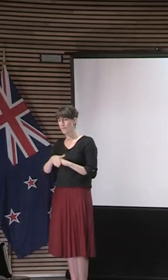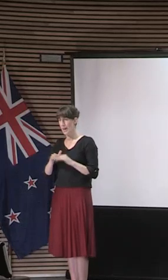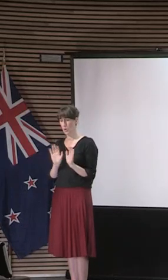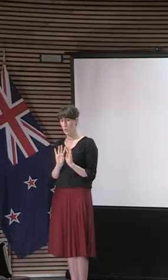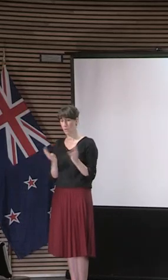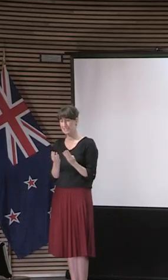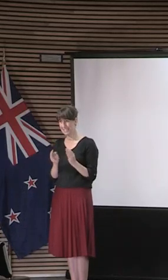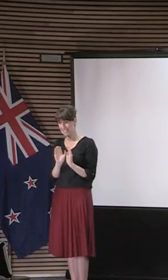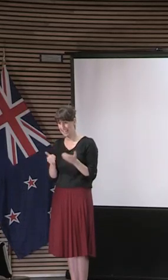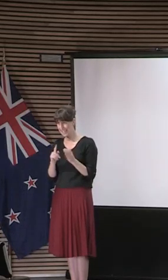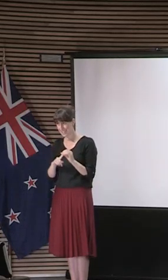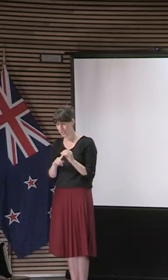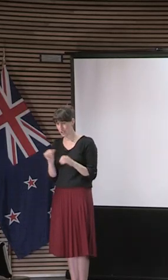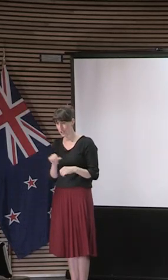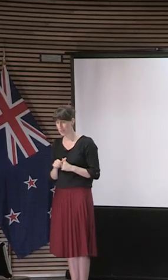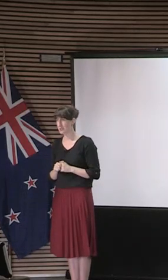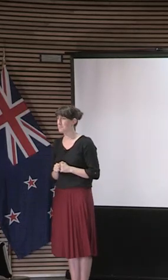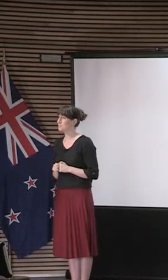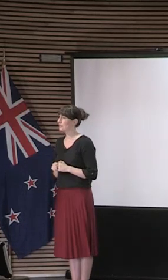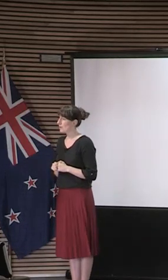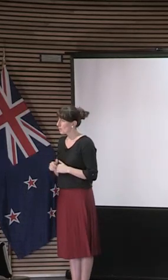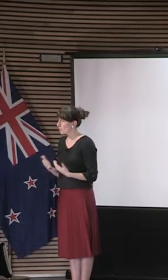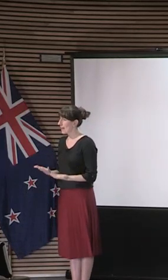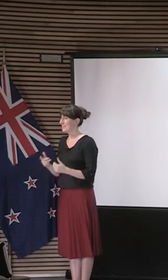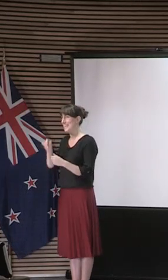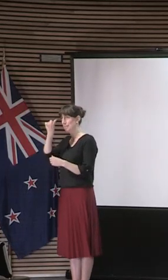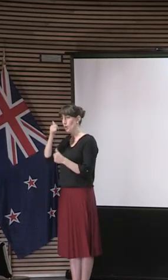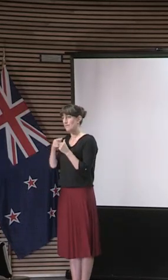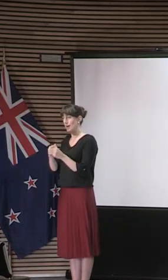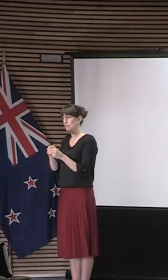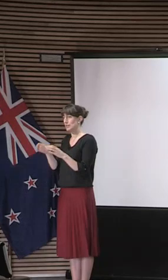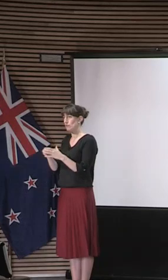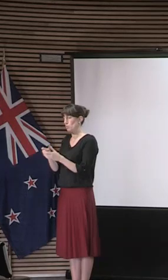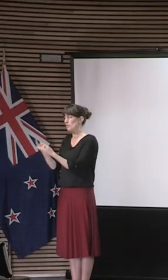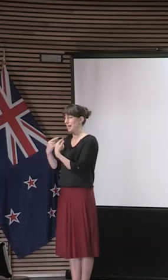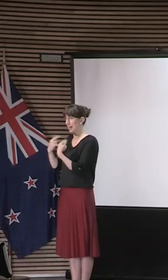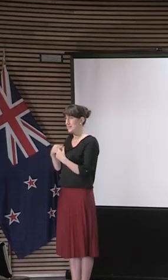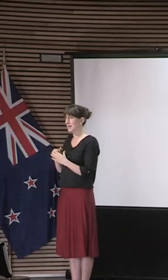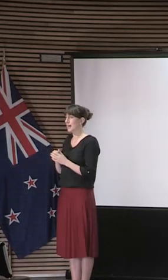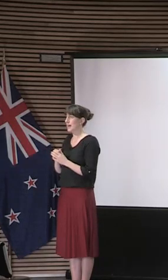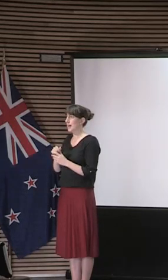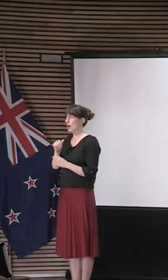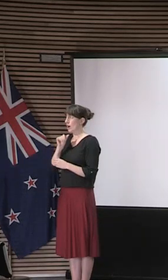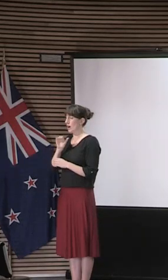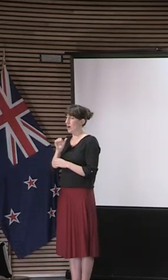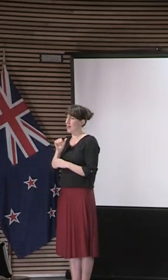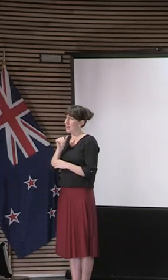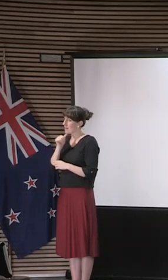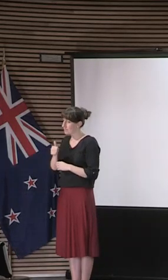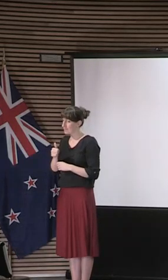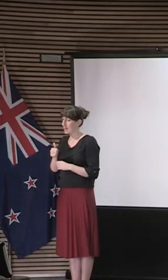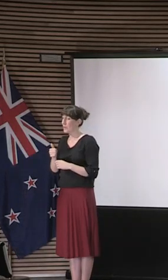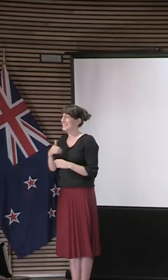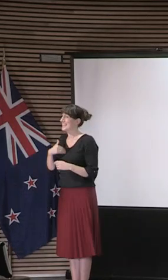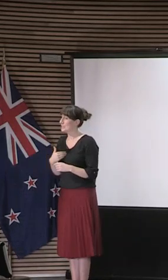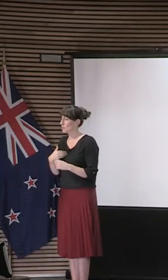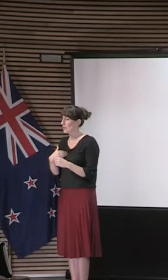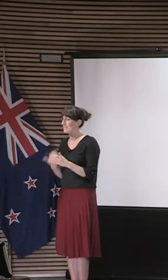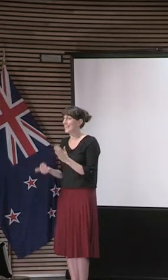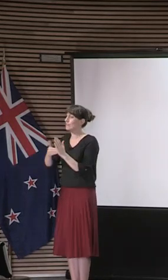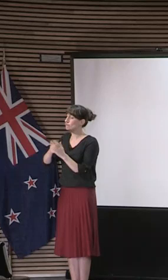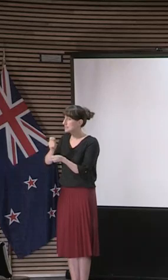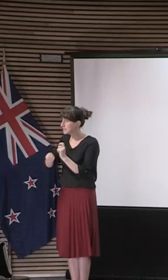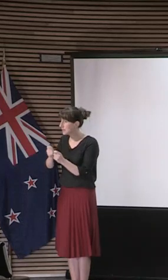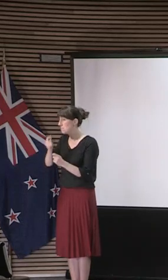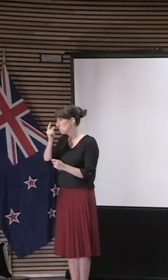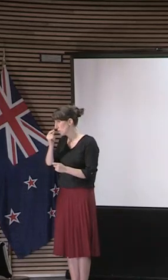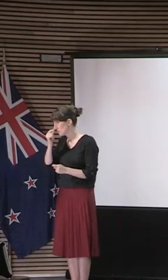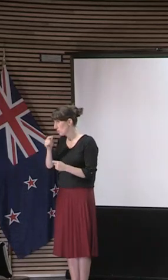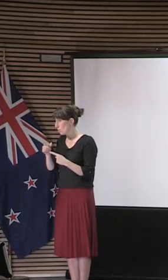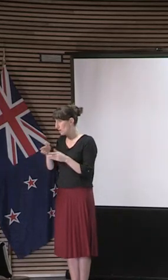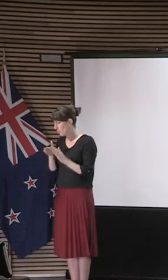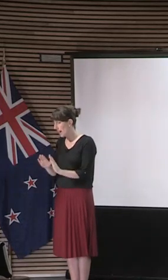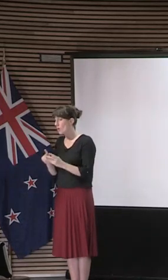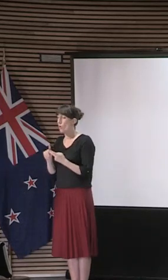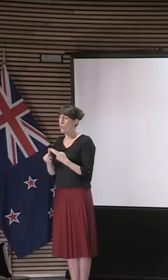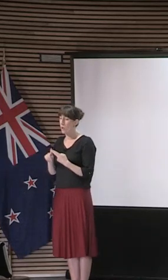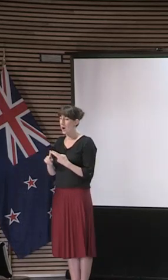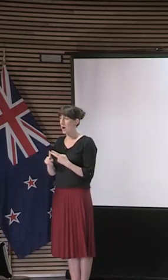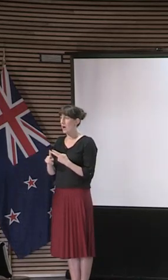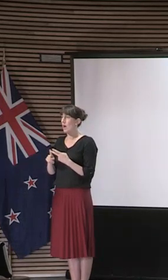asymptomatic, na te raru i te